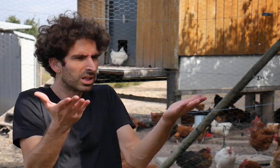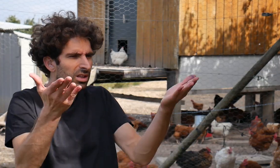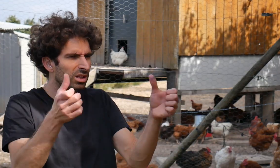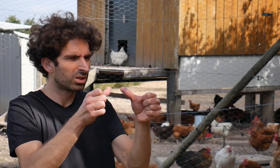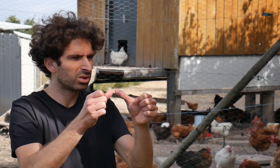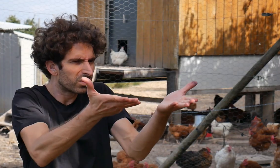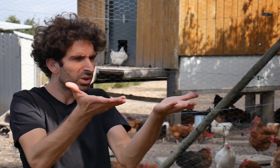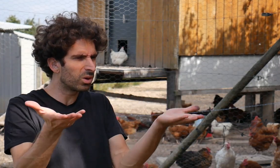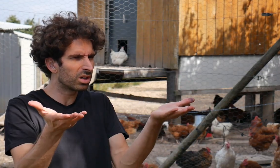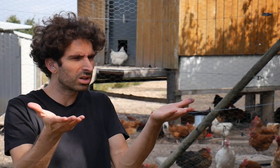Mais tu fais quoi là ?